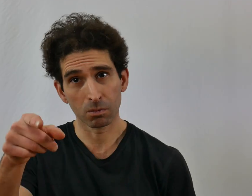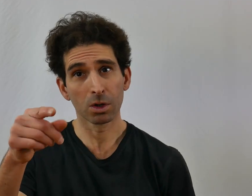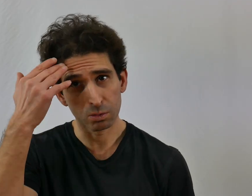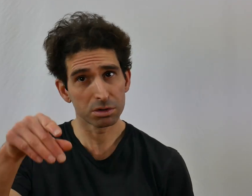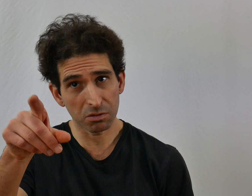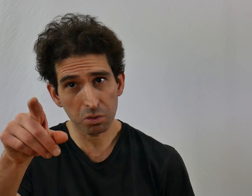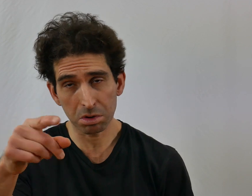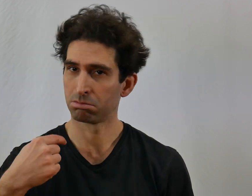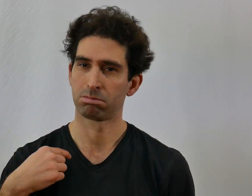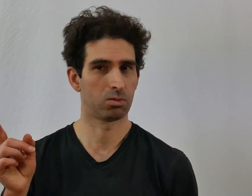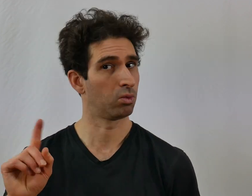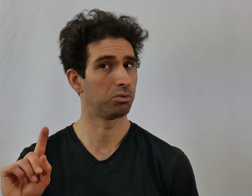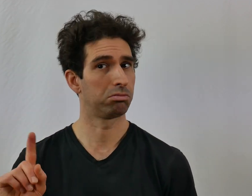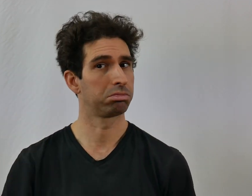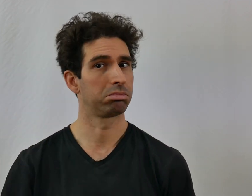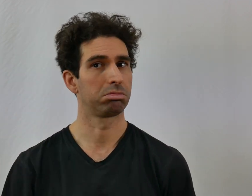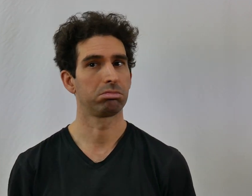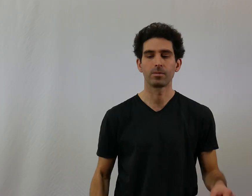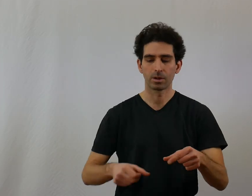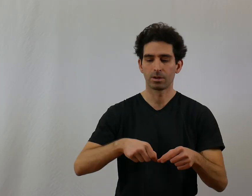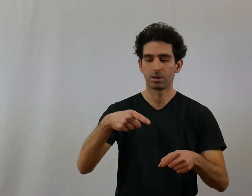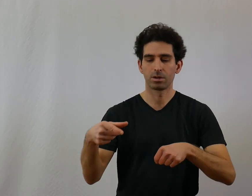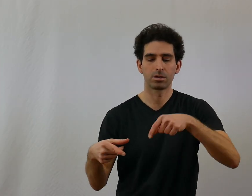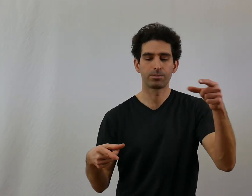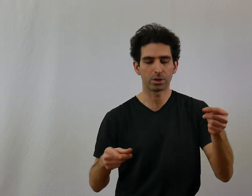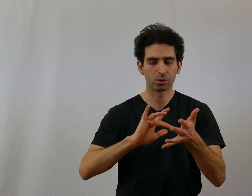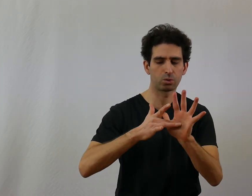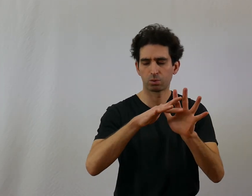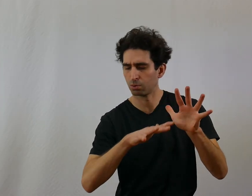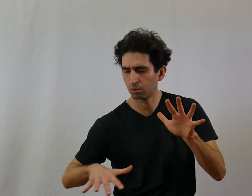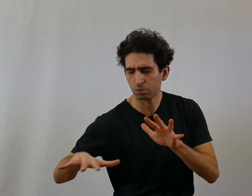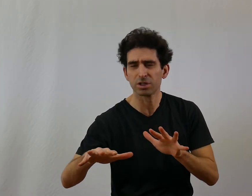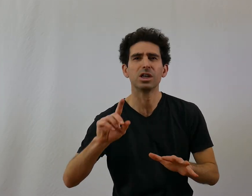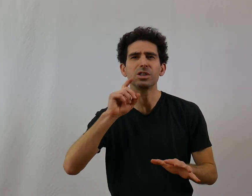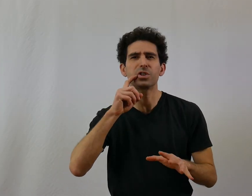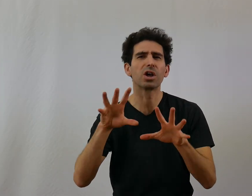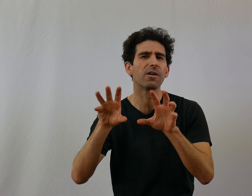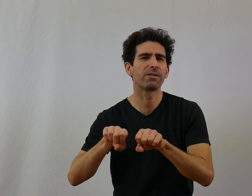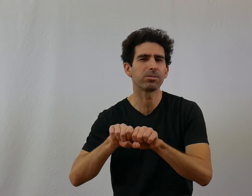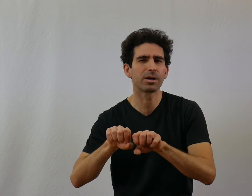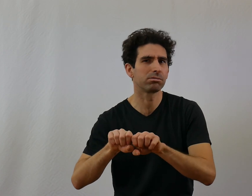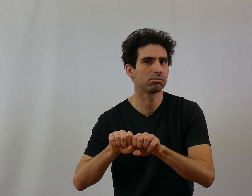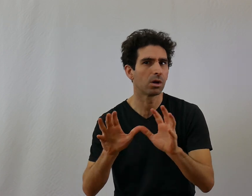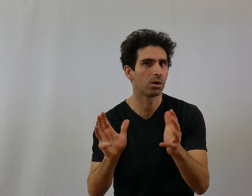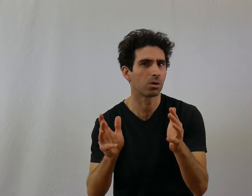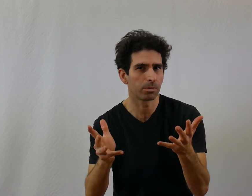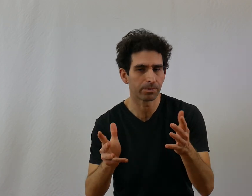Tu le savais toi ? Moi, non. Toutes les plantes produisent du sucre. Comment ?